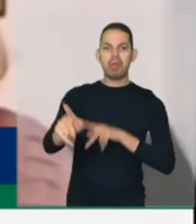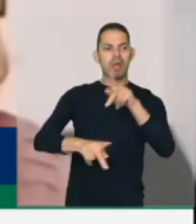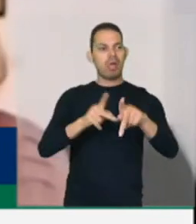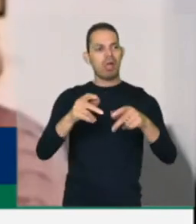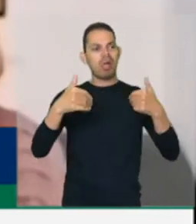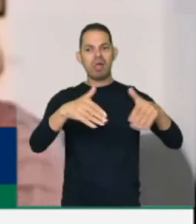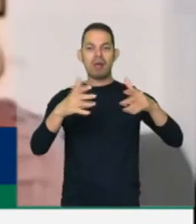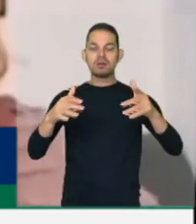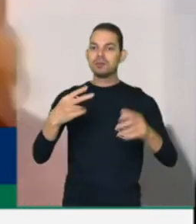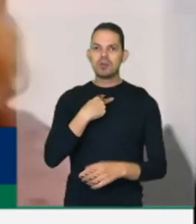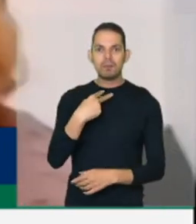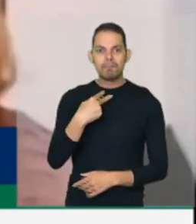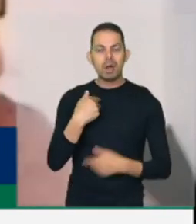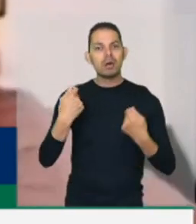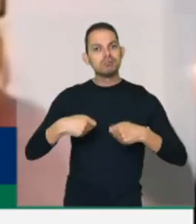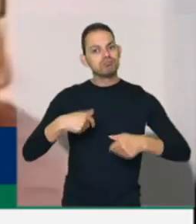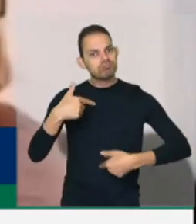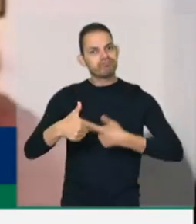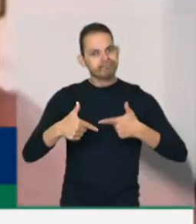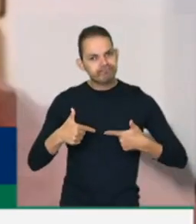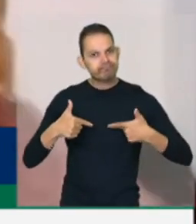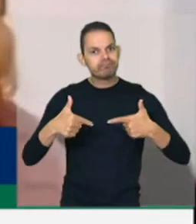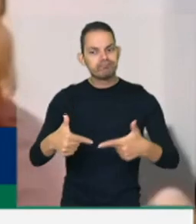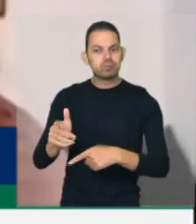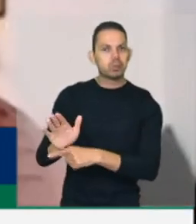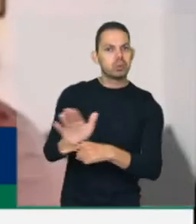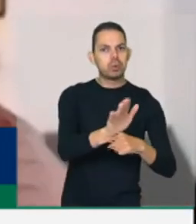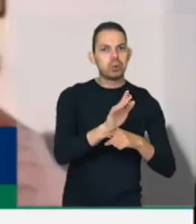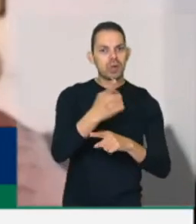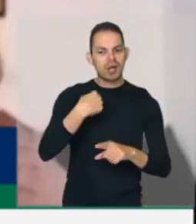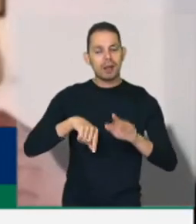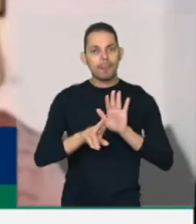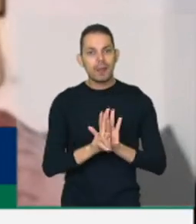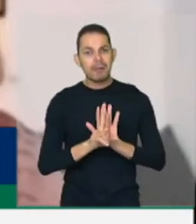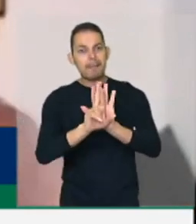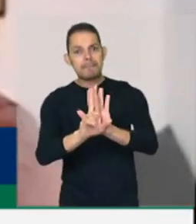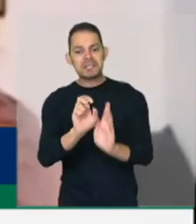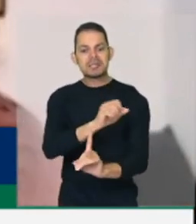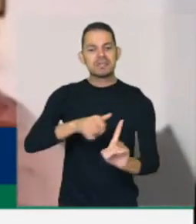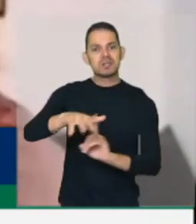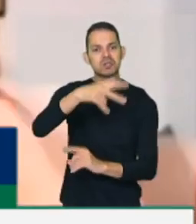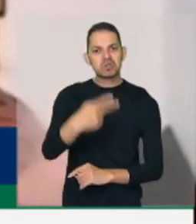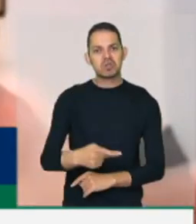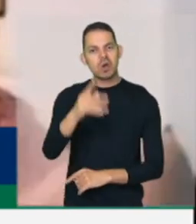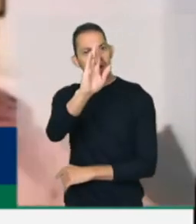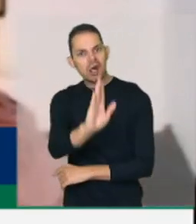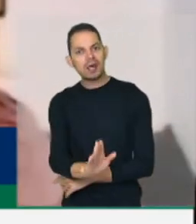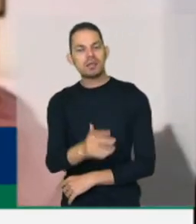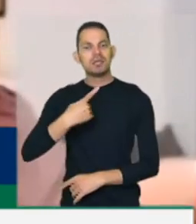BRASILEIRA. NÓS PRECISAMOS AGIR E AGIR COMO REPRESENTANTES DA SOCIEDADE BRASILEIRA. NÃO PODEMOS MAIS COLOCAR EM PAUTA PROJETOS